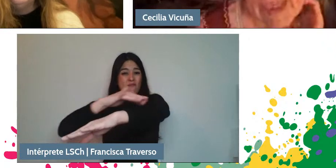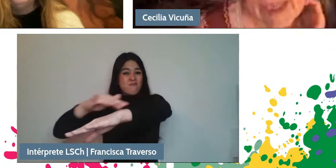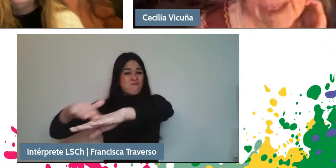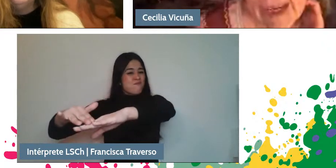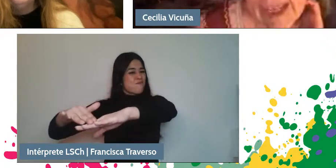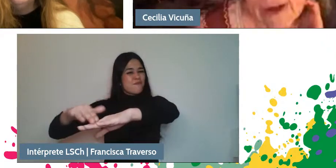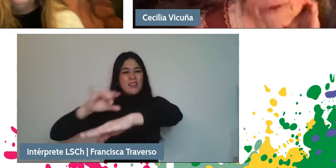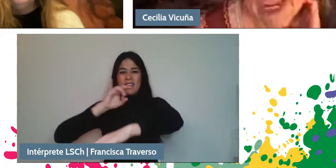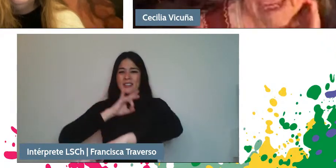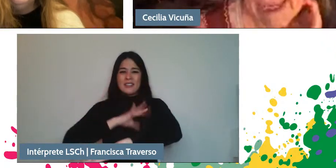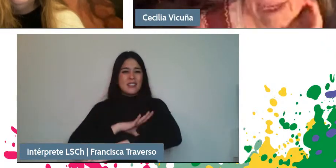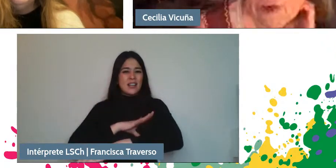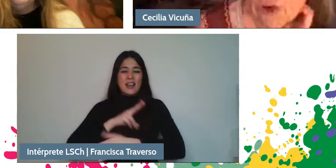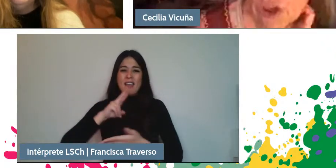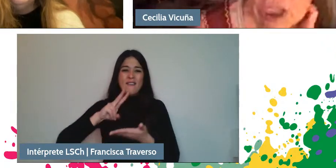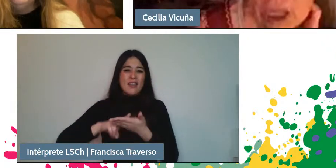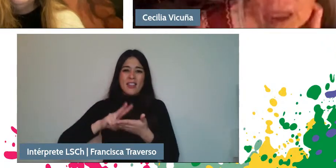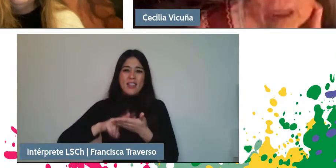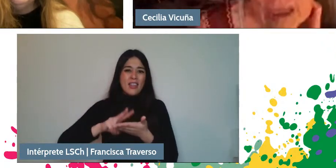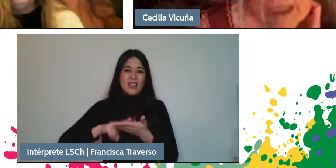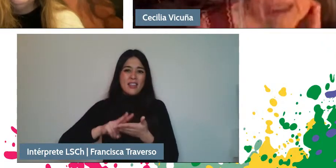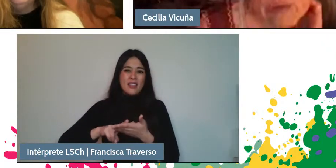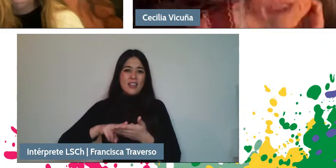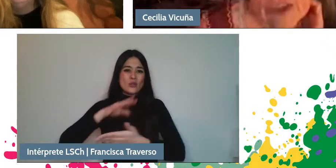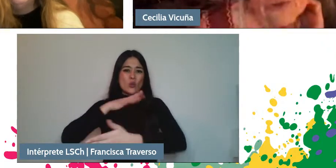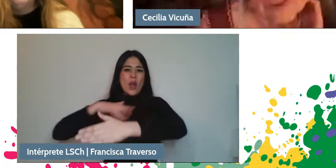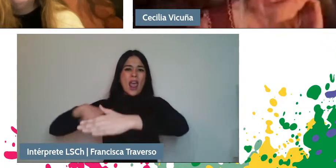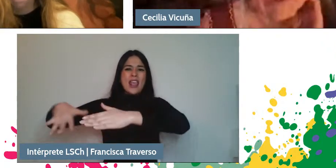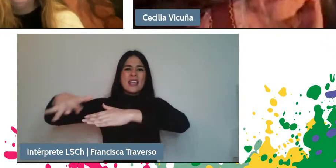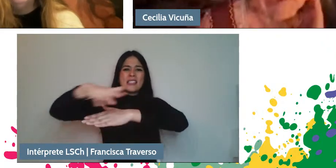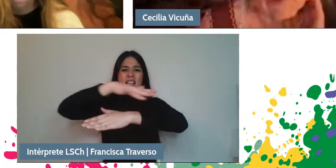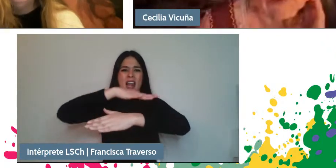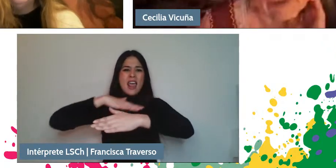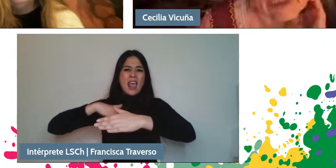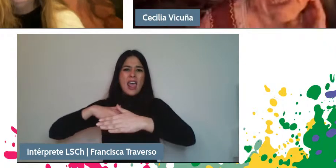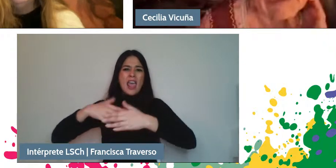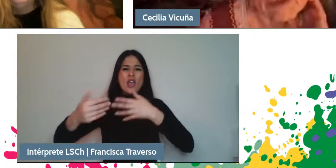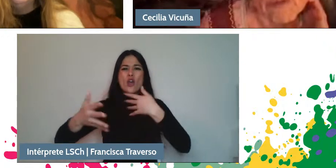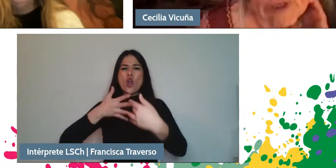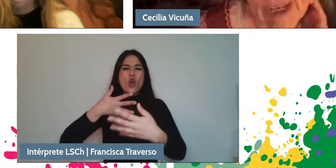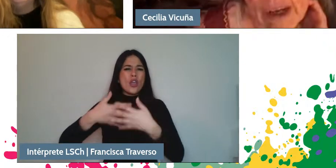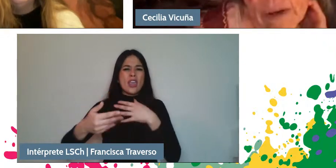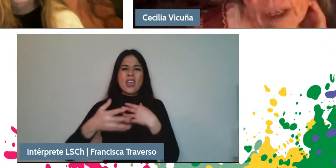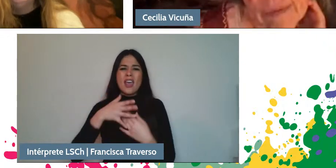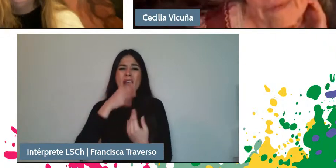es en realidad una isla ecológica y por eso es que es tan preciosa y que es tan vulnerable.